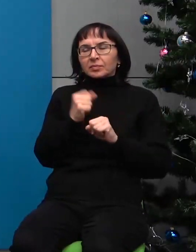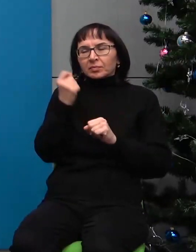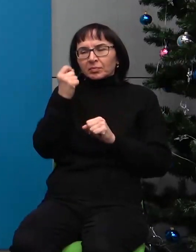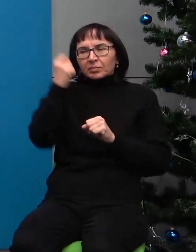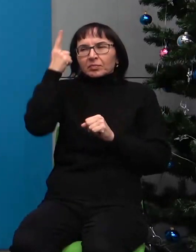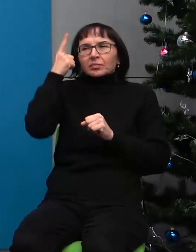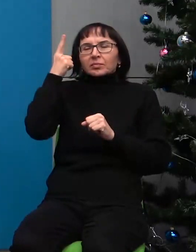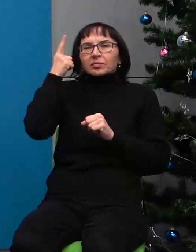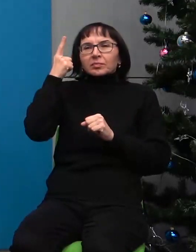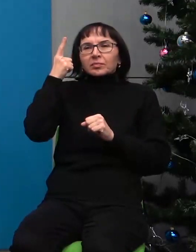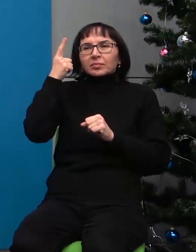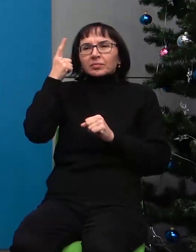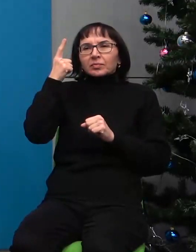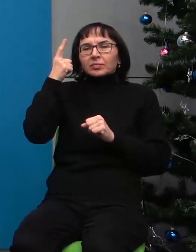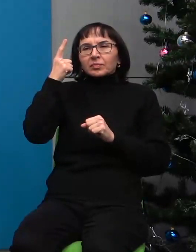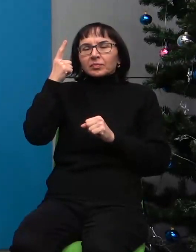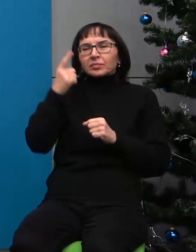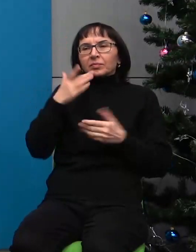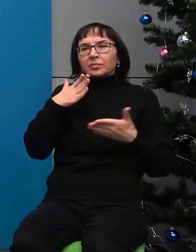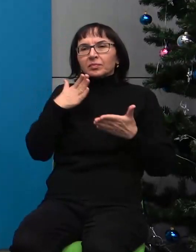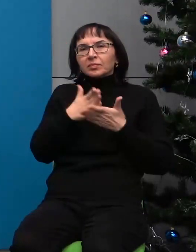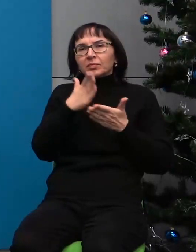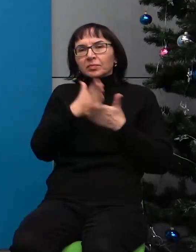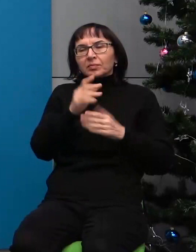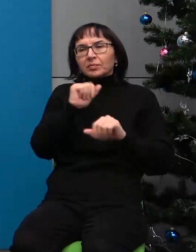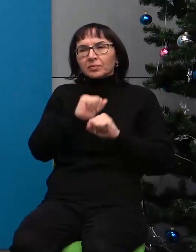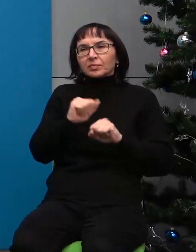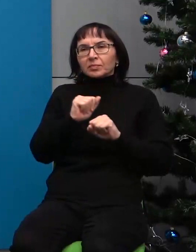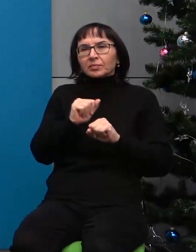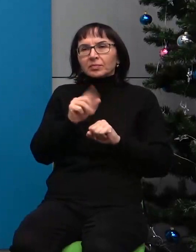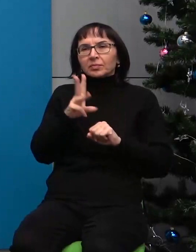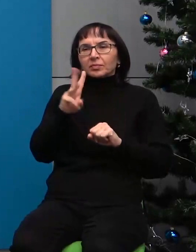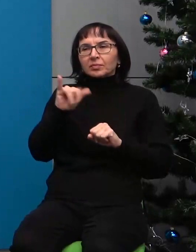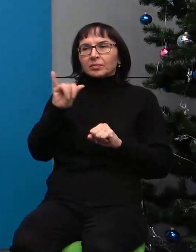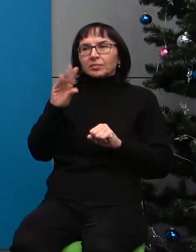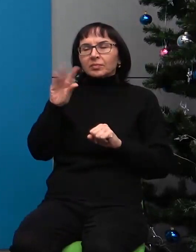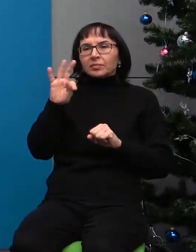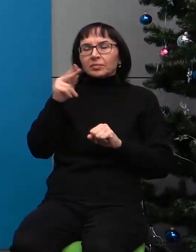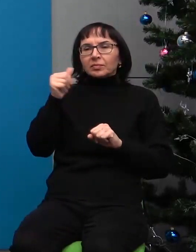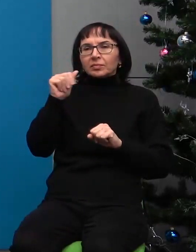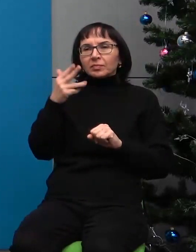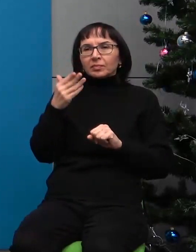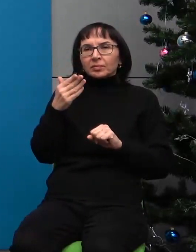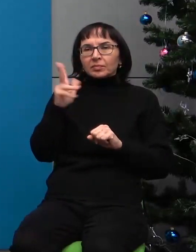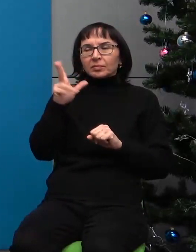Wzięł na pomocników adwokatów z Wietnamu, z Kamerunu, z Kongo.